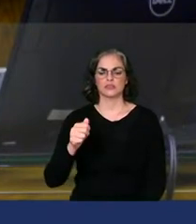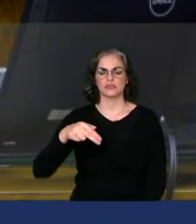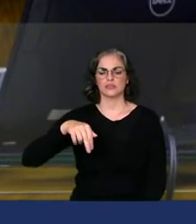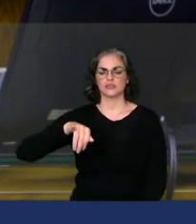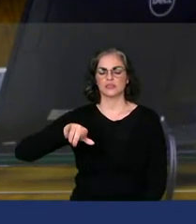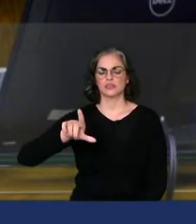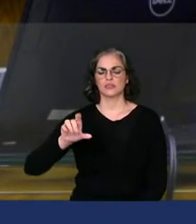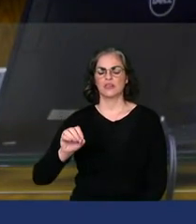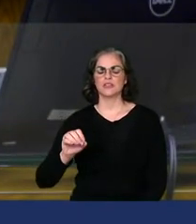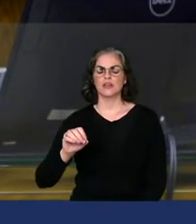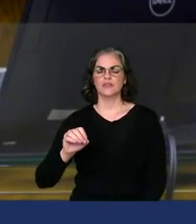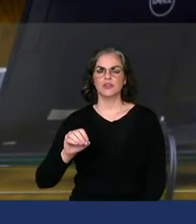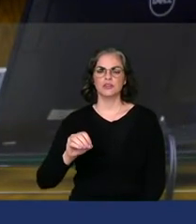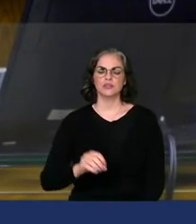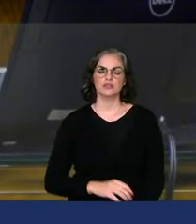VICENTINHO. DEPUTADO DANILO